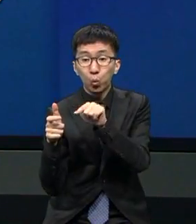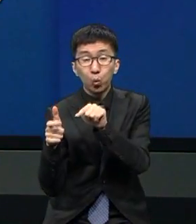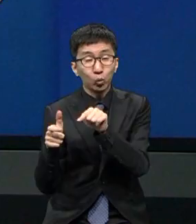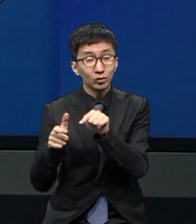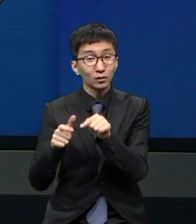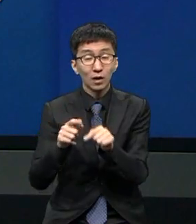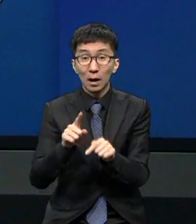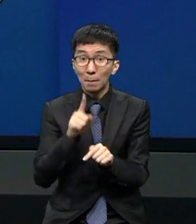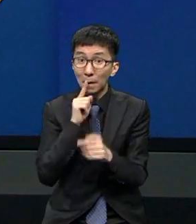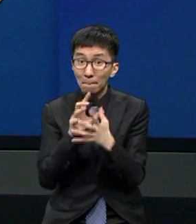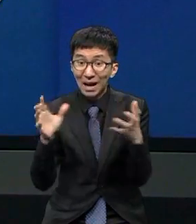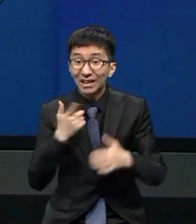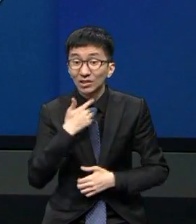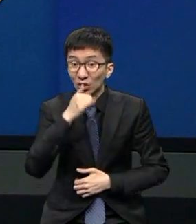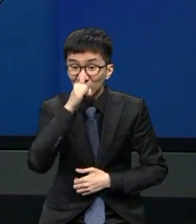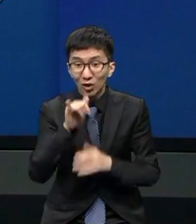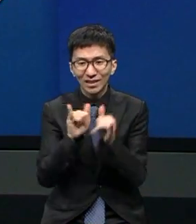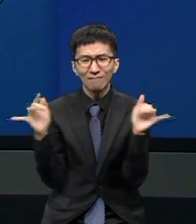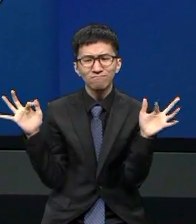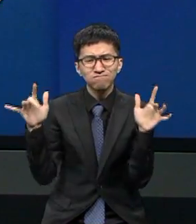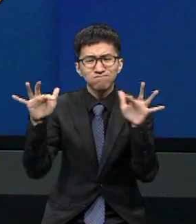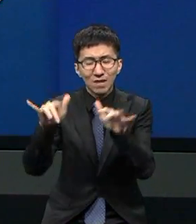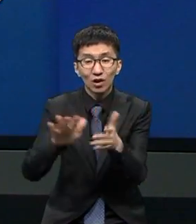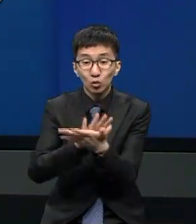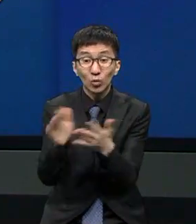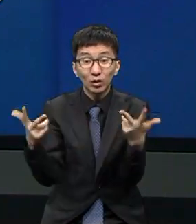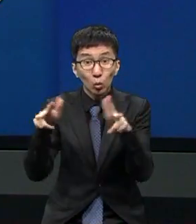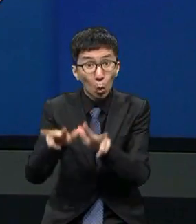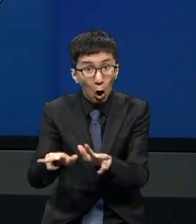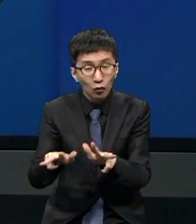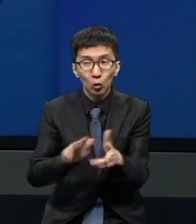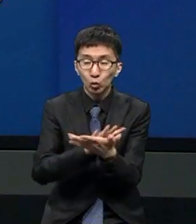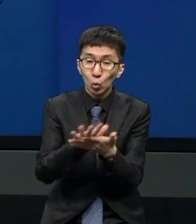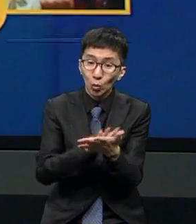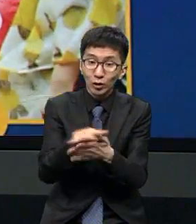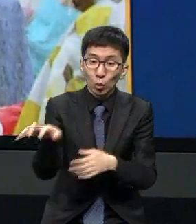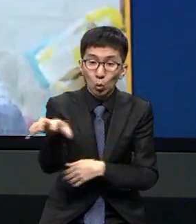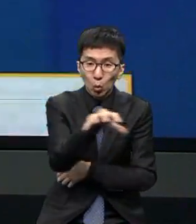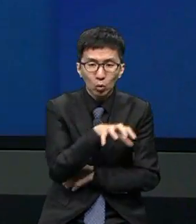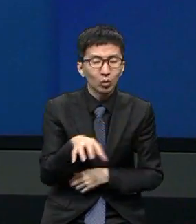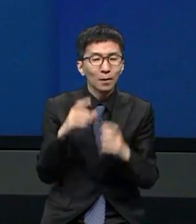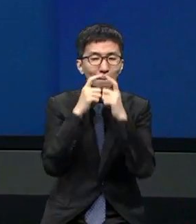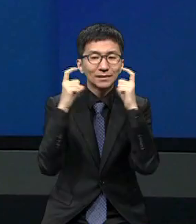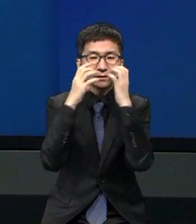최근 물총놀이가 논란이 되기도 했습니다만 기본적으로 인파가 몰리는 놀이공원이나 유원지에서도 벗으면 안 되고 스포츠 경기나 야외 공연 관람할